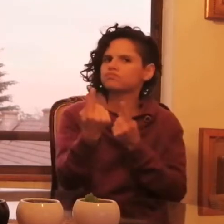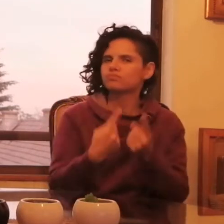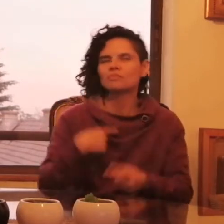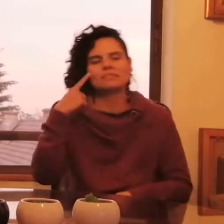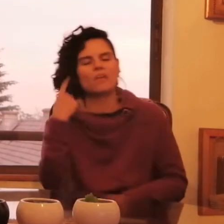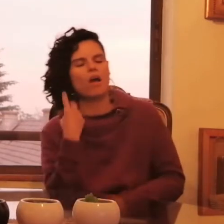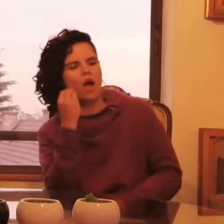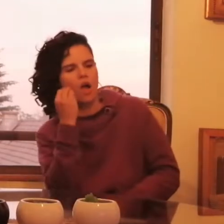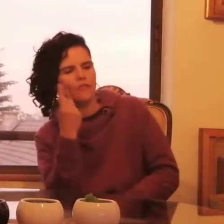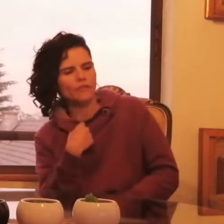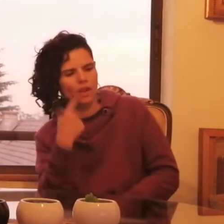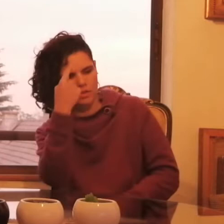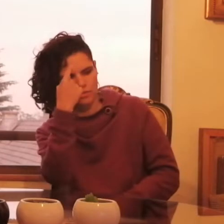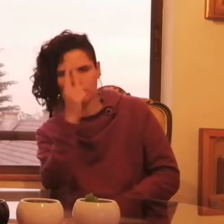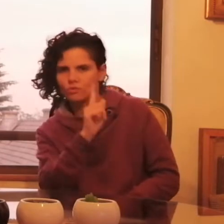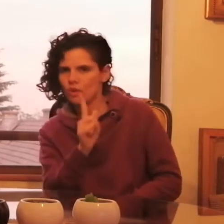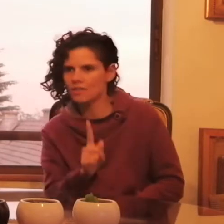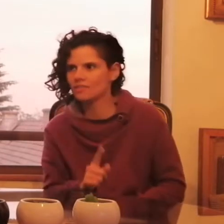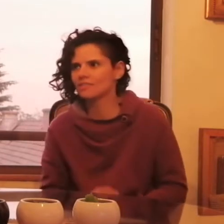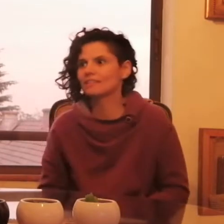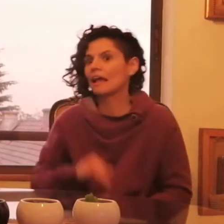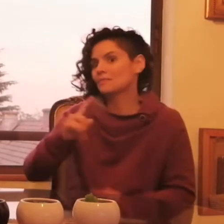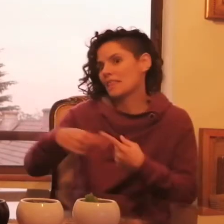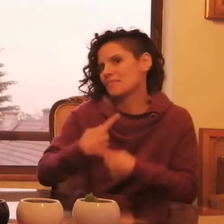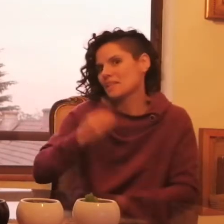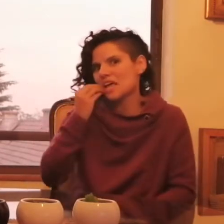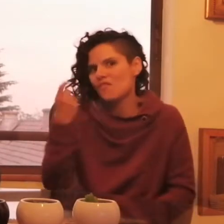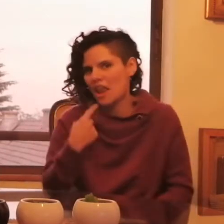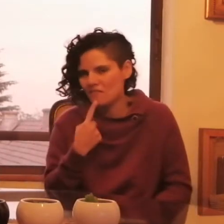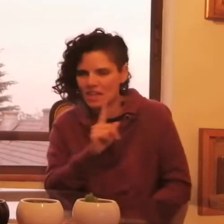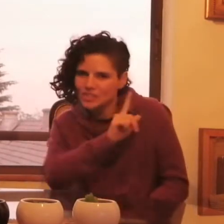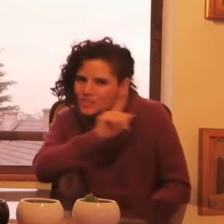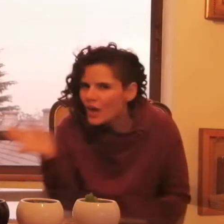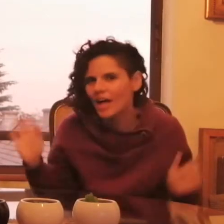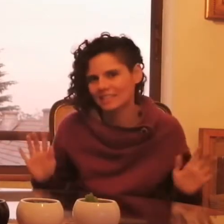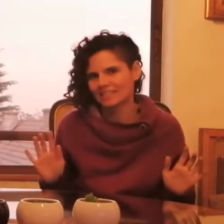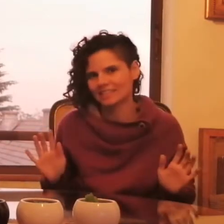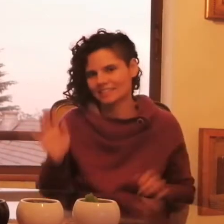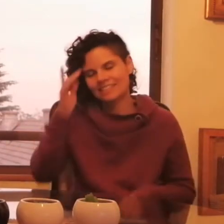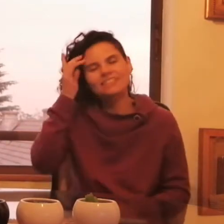además que la abuela no era nada de fea tampoco [risas]